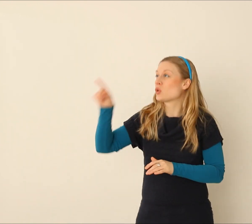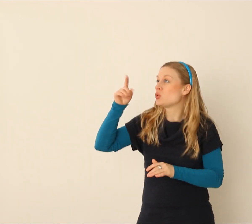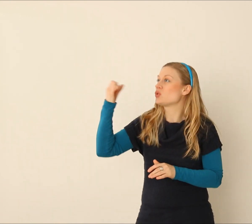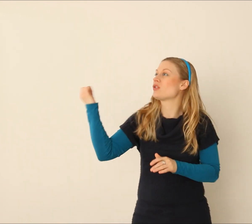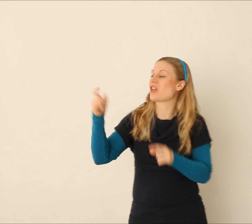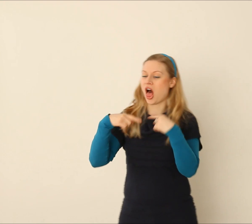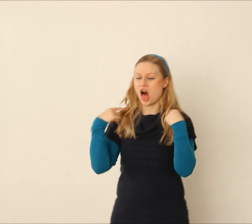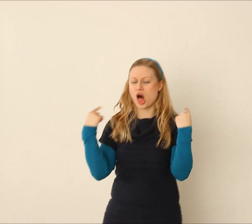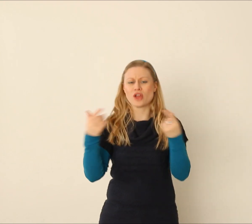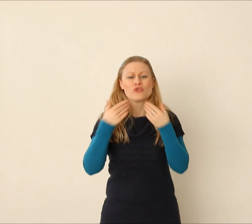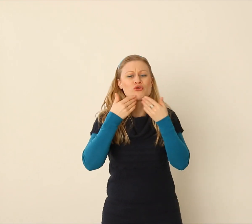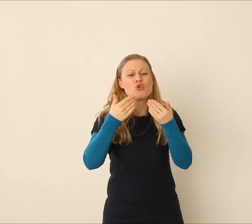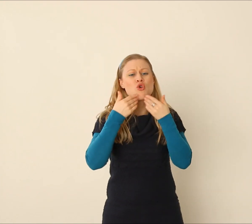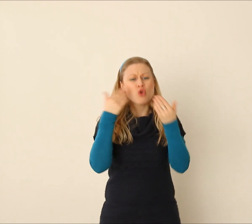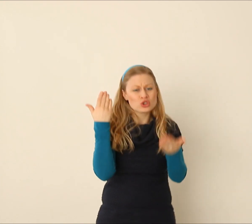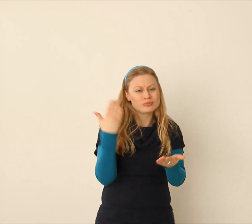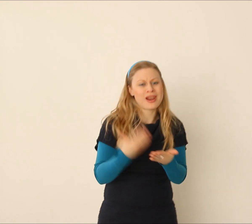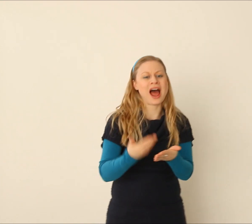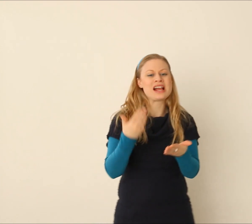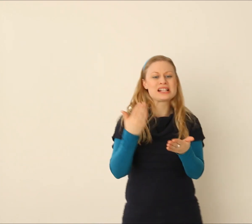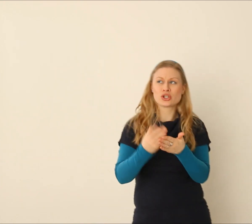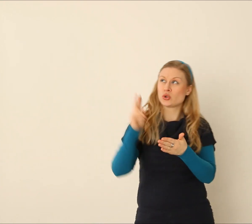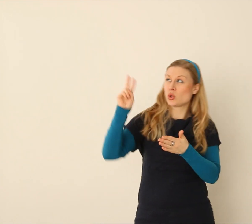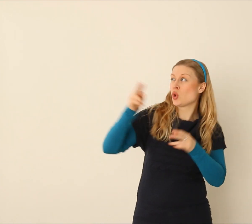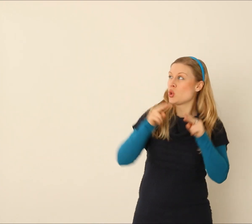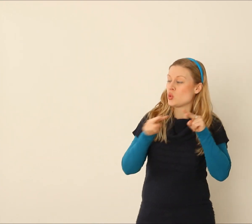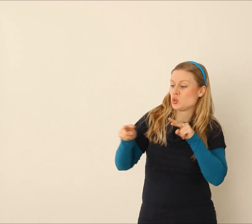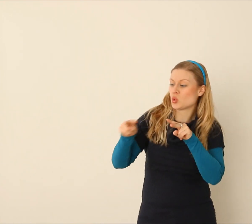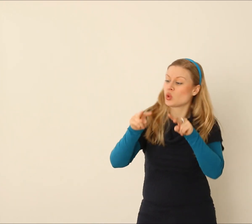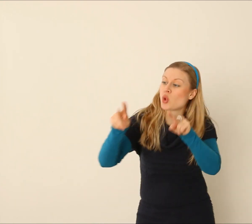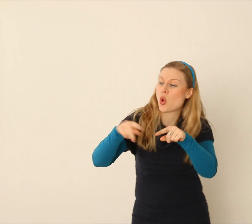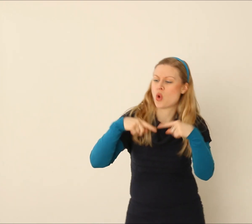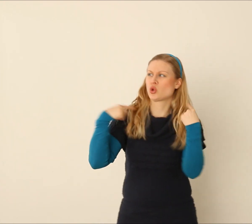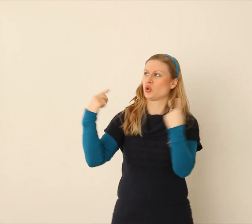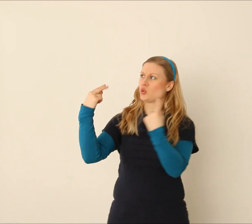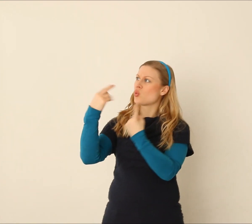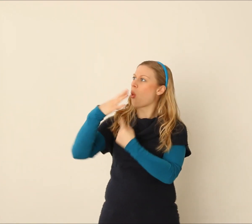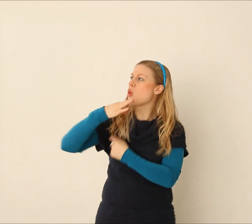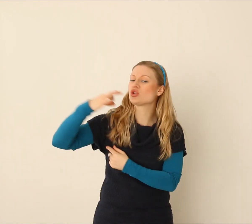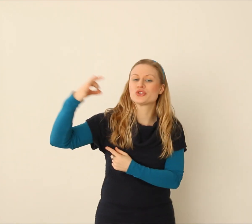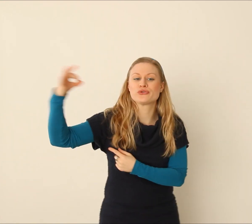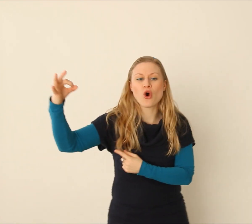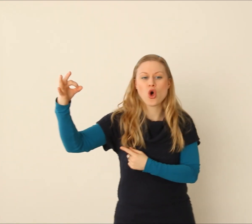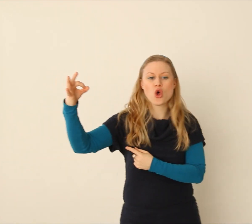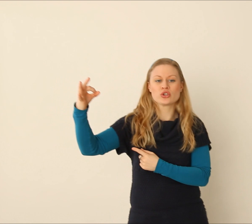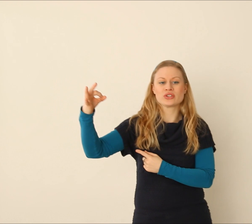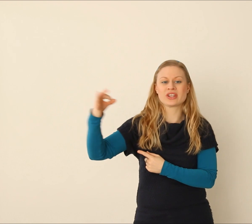U zult altijd voor ons pleiten; U zocht door tot U ons vond.